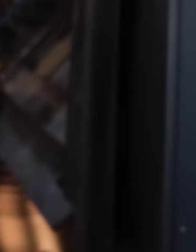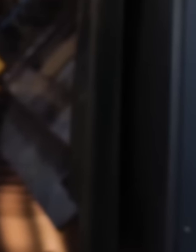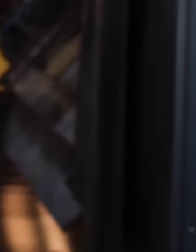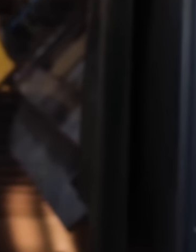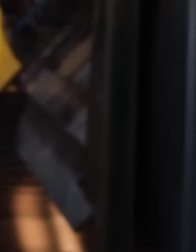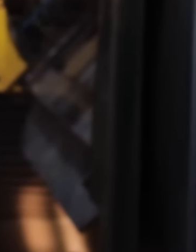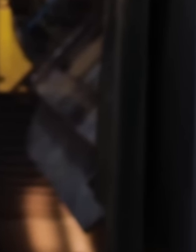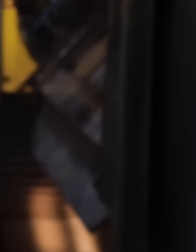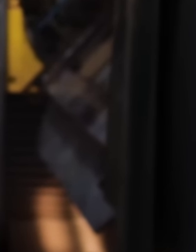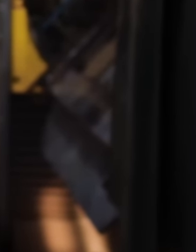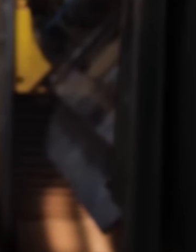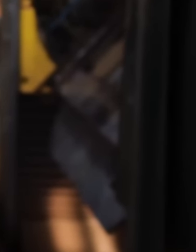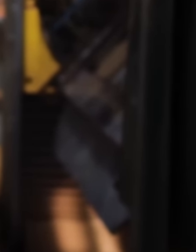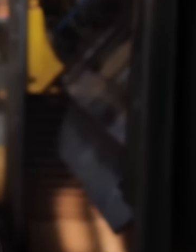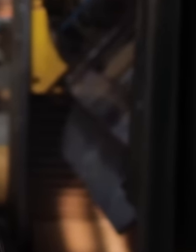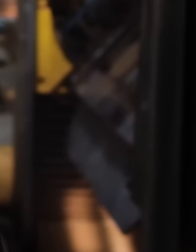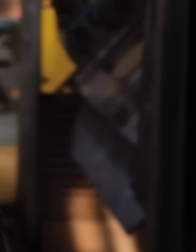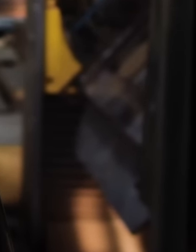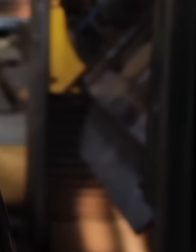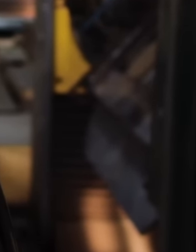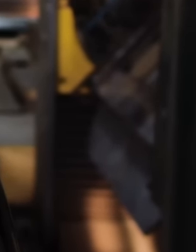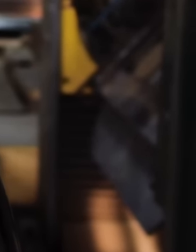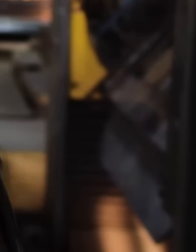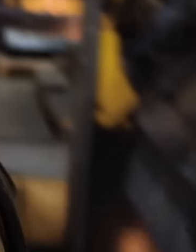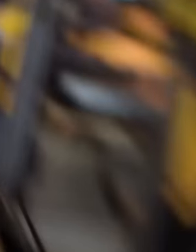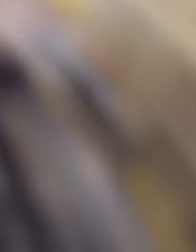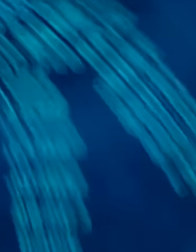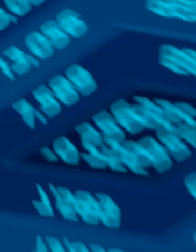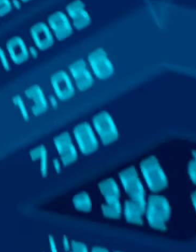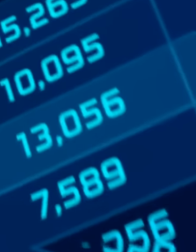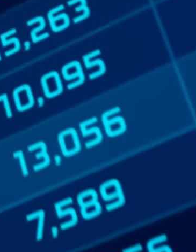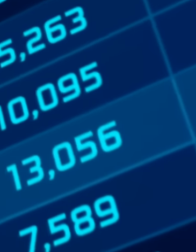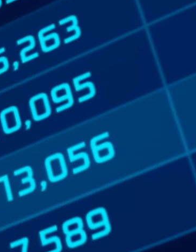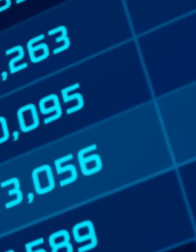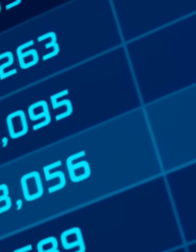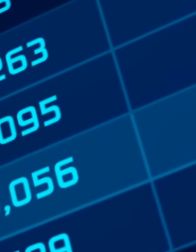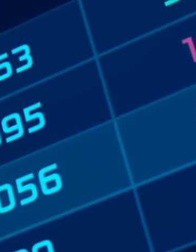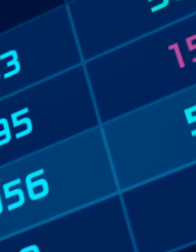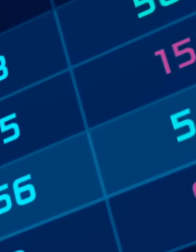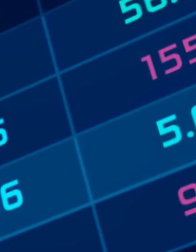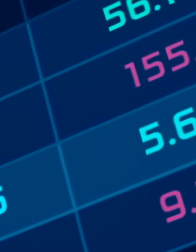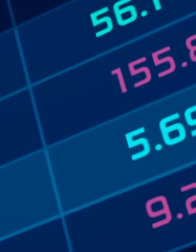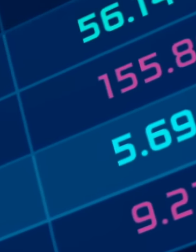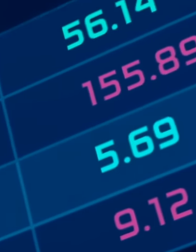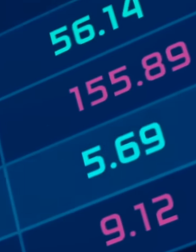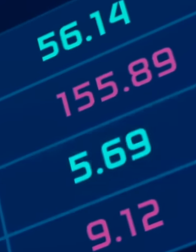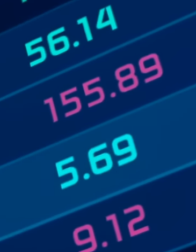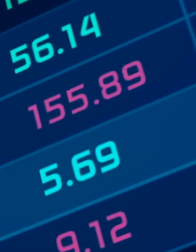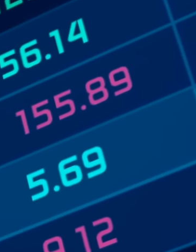mexicoamericanos continúan siendo un motor crucial para el crecimiento estadounidense según cifras